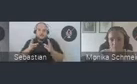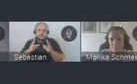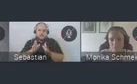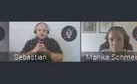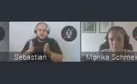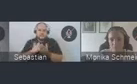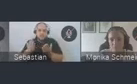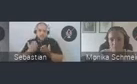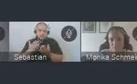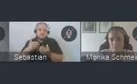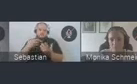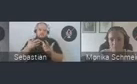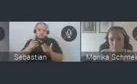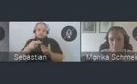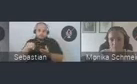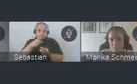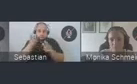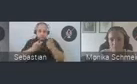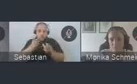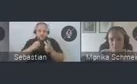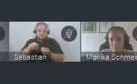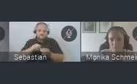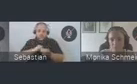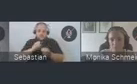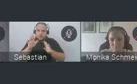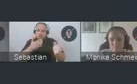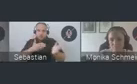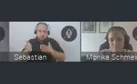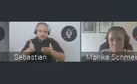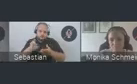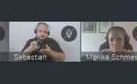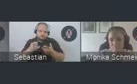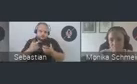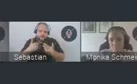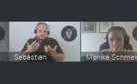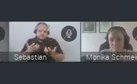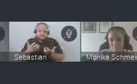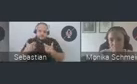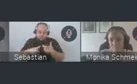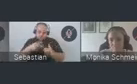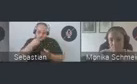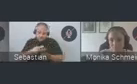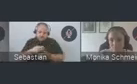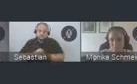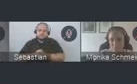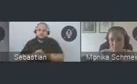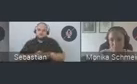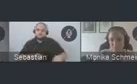więc jeżeli ktoś szuka fajnego, ale sprawdzonego gotowca, zachęcamy do zajrzenia do scenariuszy.